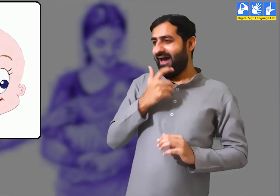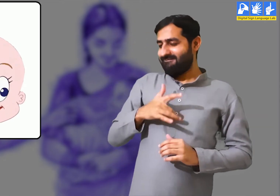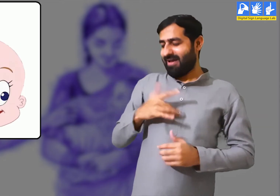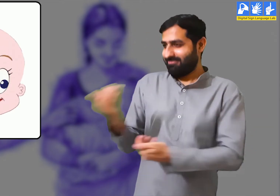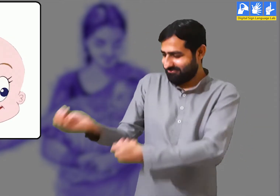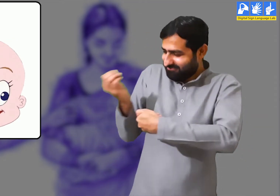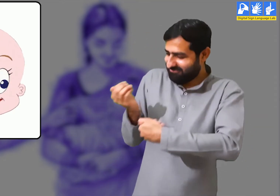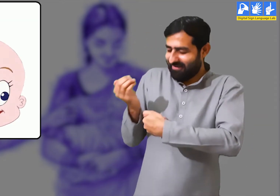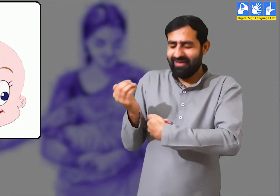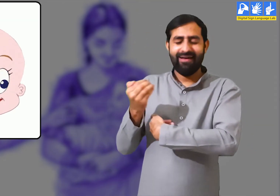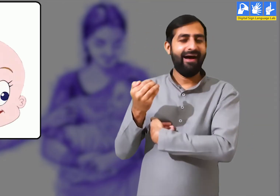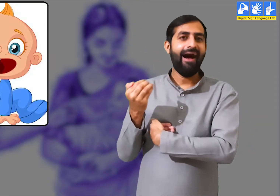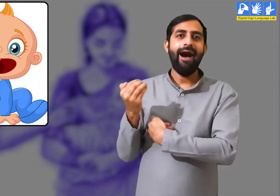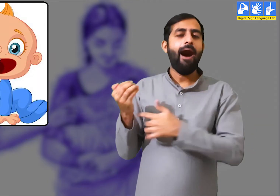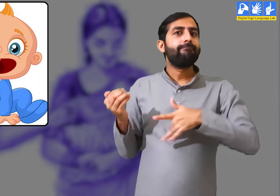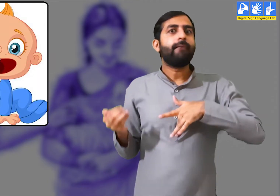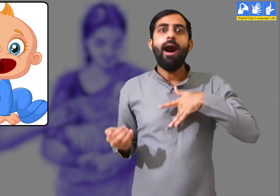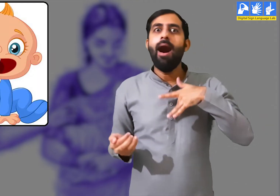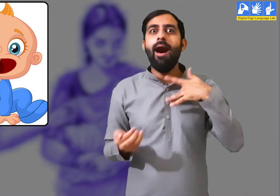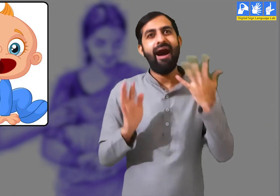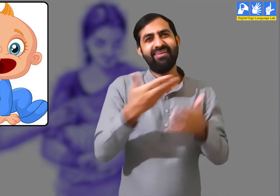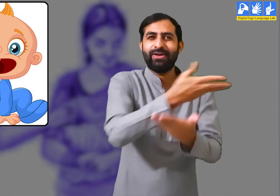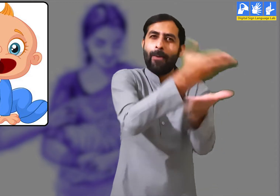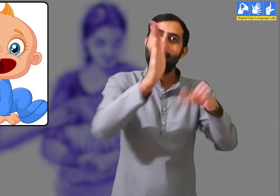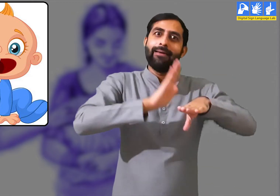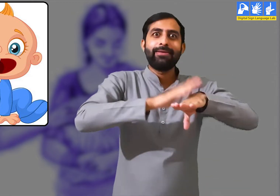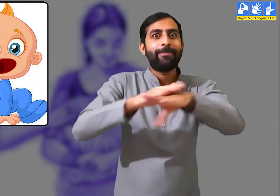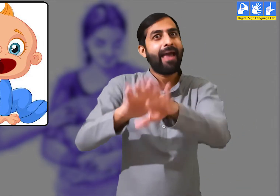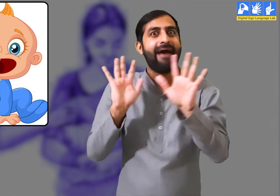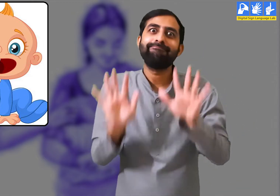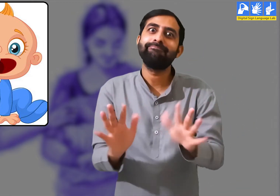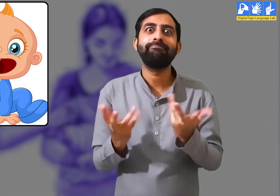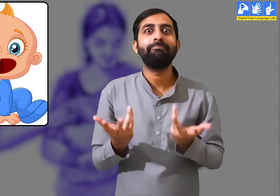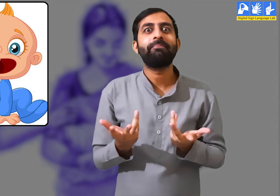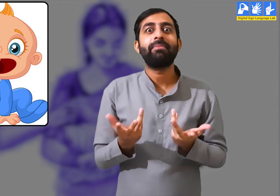शिशु के एक स्पर्श मात्र से ही उन्हें सुकून मिलता हैं। आप सभी को ऐसा अनुभव रहा होगा।